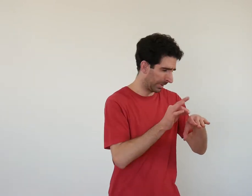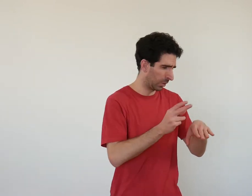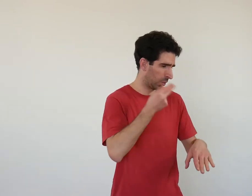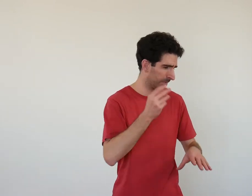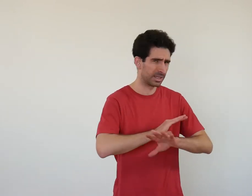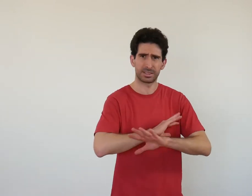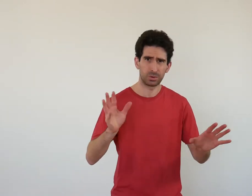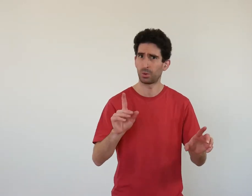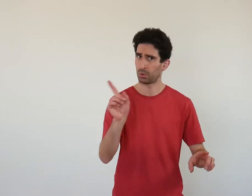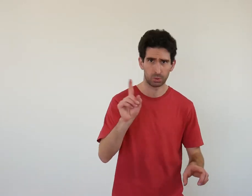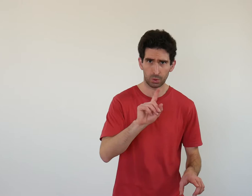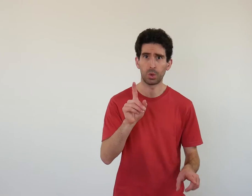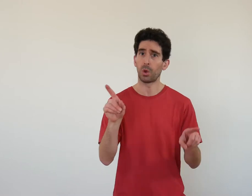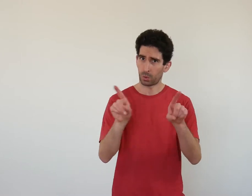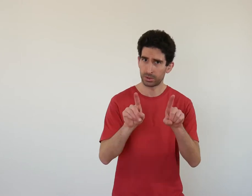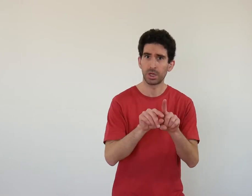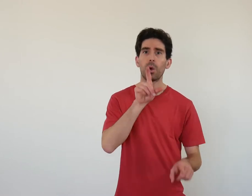elles piquent les humains et aussi...